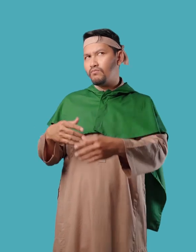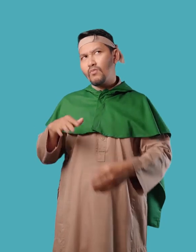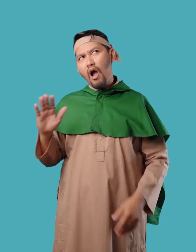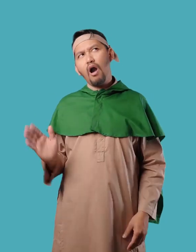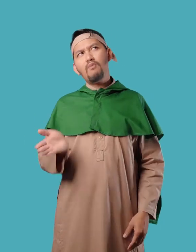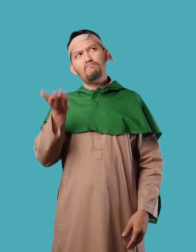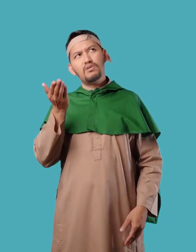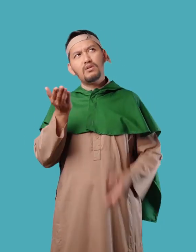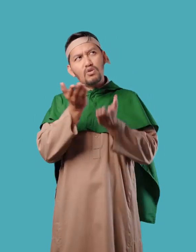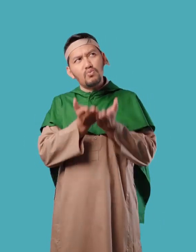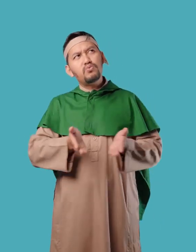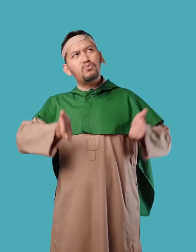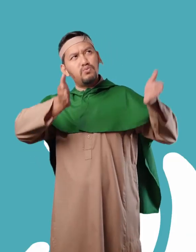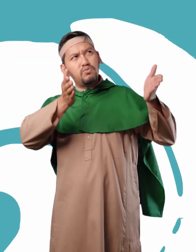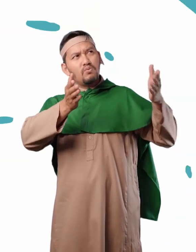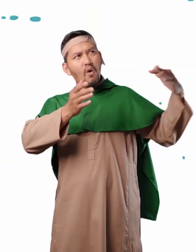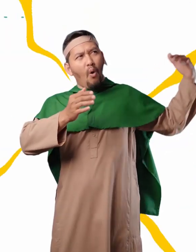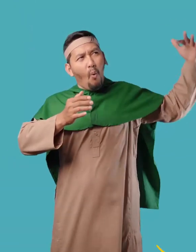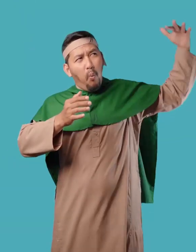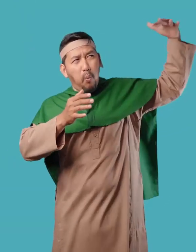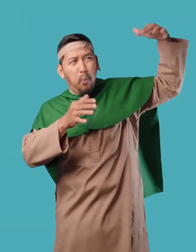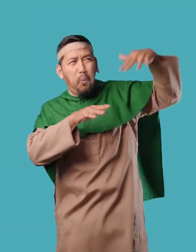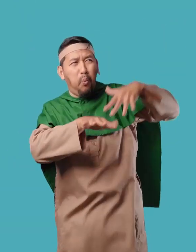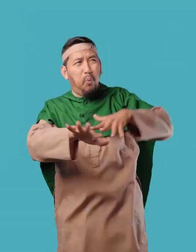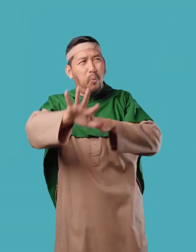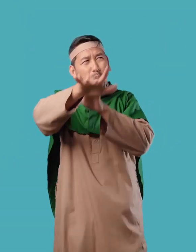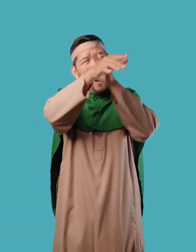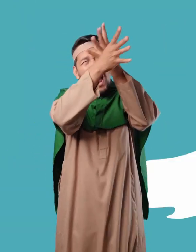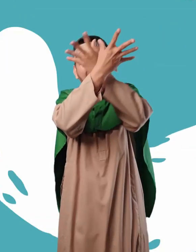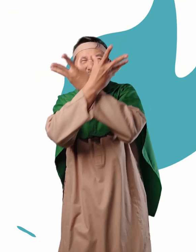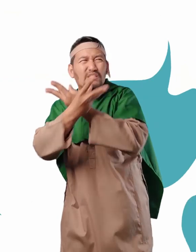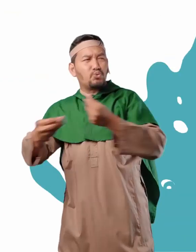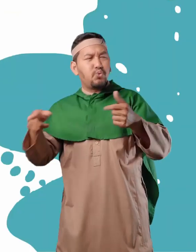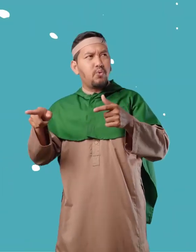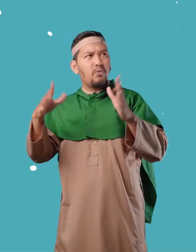Lalu di zaman Nabi Nuh Ka'bah tersebut hancur oleh banjir yang besar